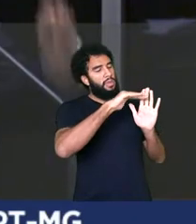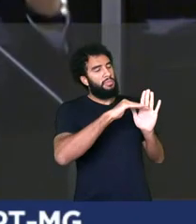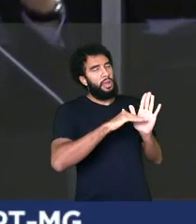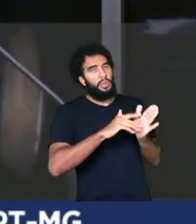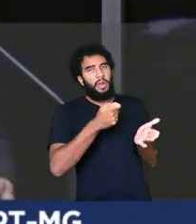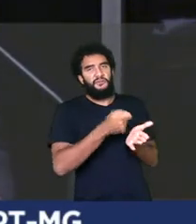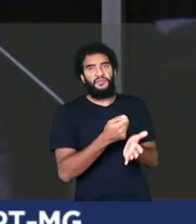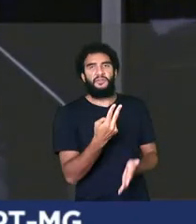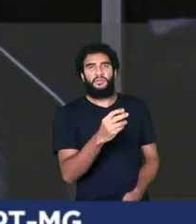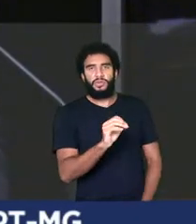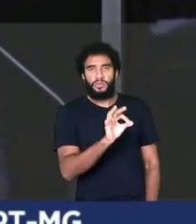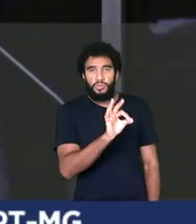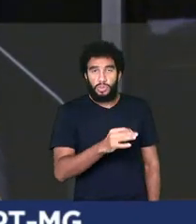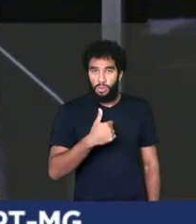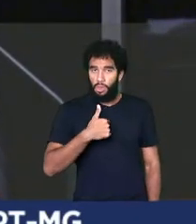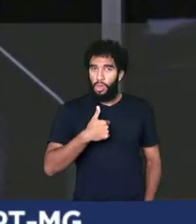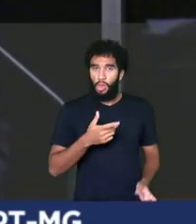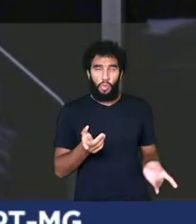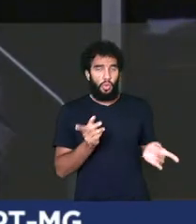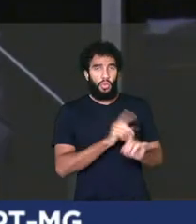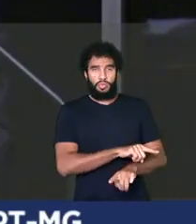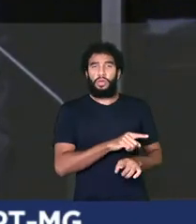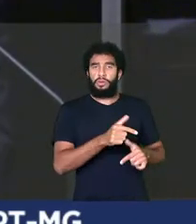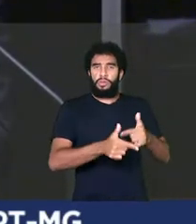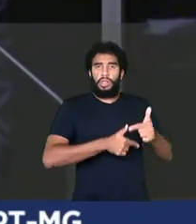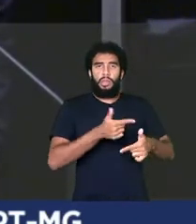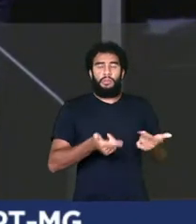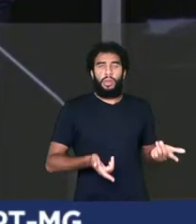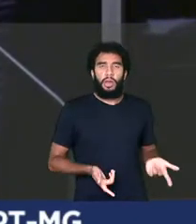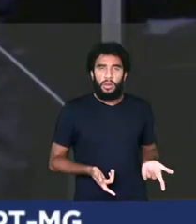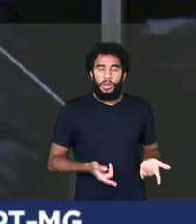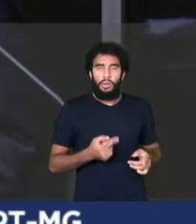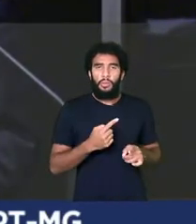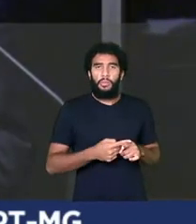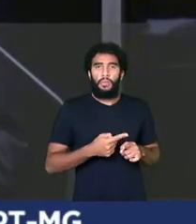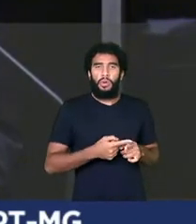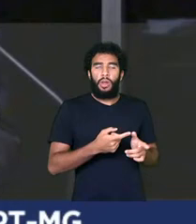GENTE, A FOLHA DE PAGAMENTO, 20 E TANTOS POR CENTO E SOU CONTRA TRIBUTAR TRABALHO E ESSE PAÍS TRIBUTA CONSUMIDOR,